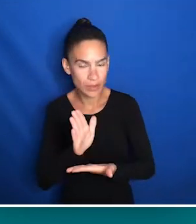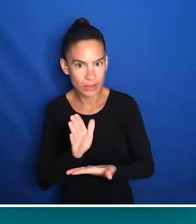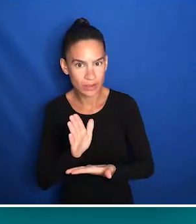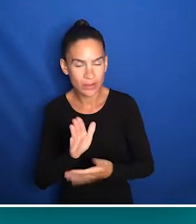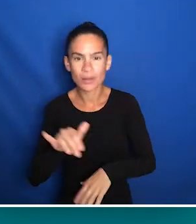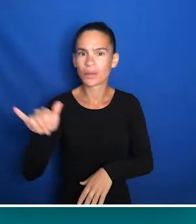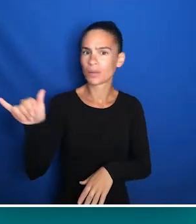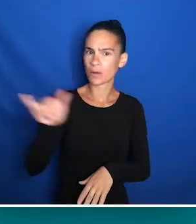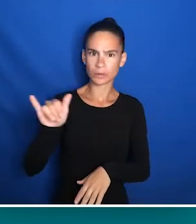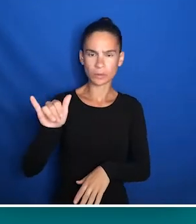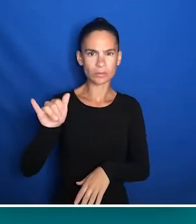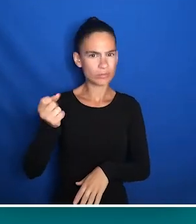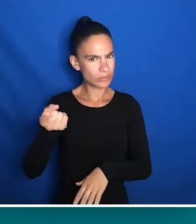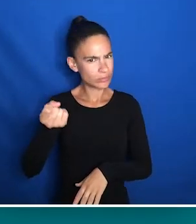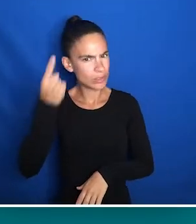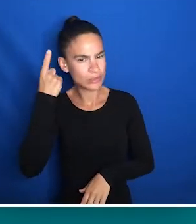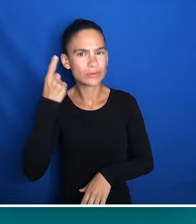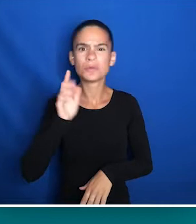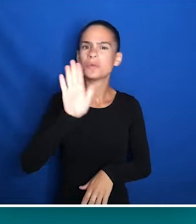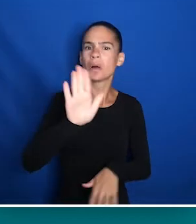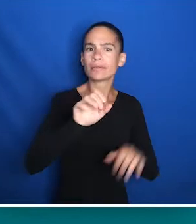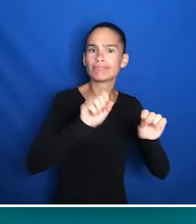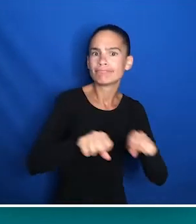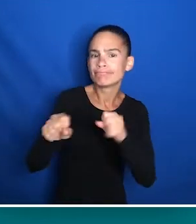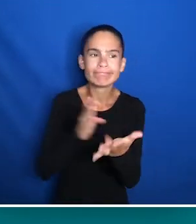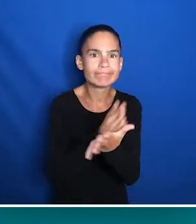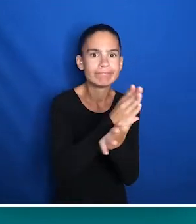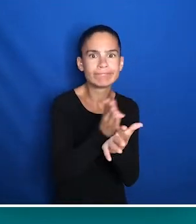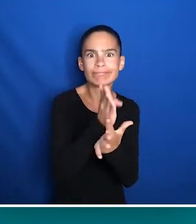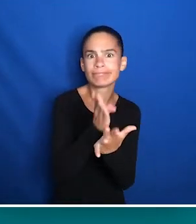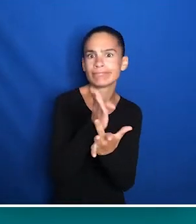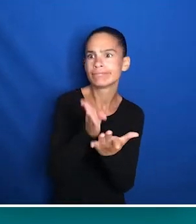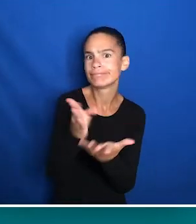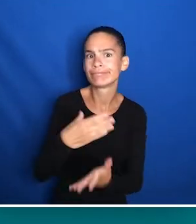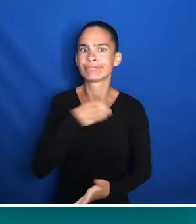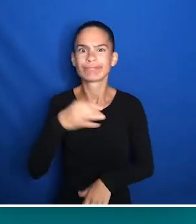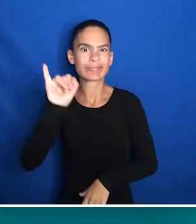y también entiendas cuáles son tus opciones de reclamo si tus derechos son negados.